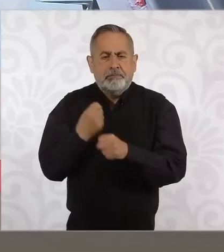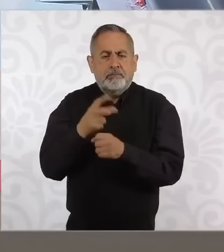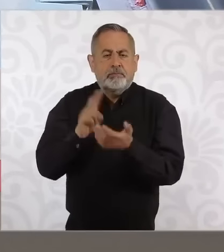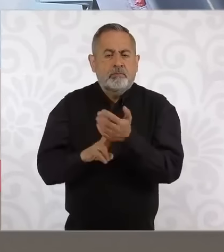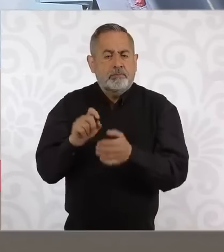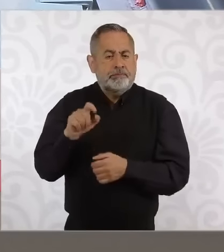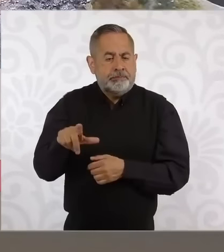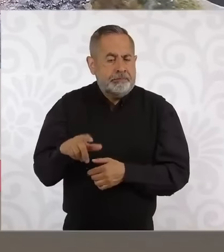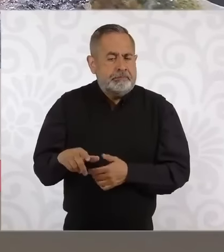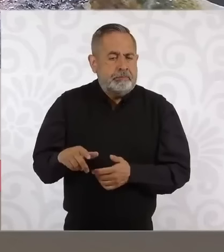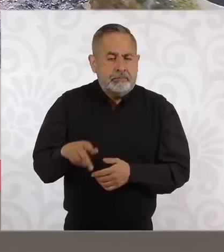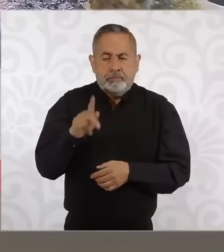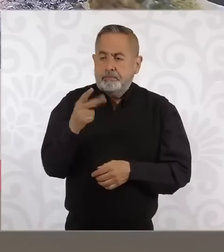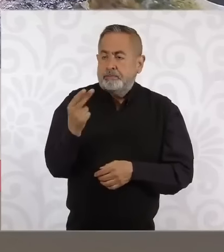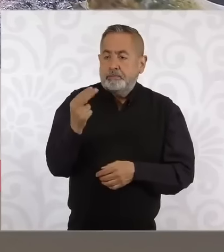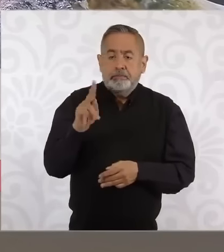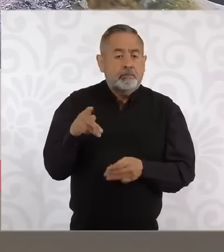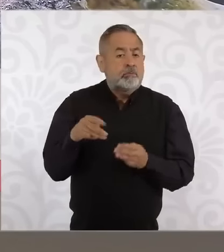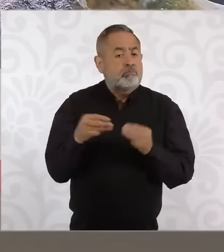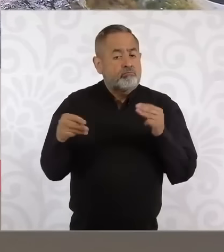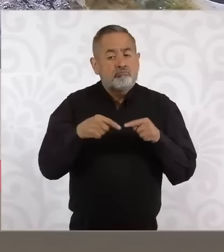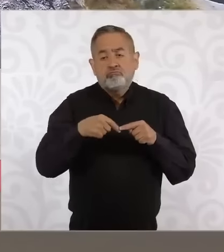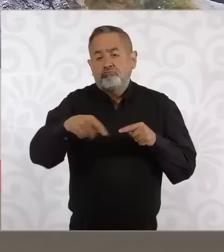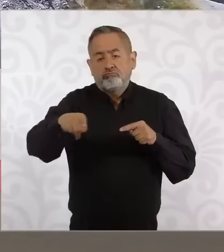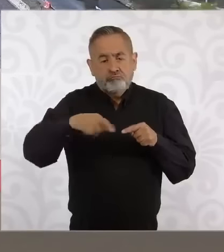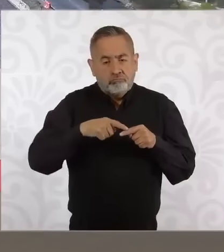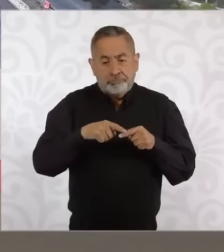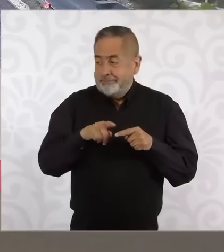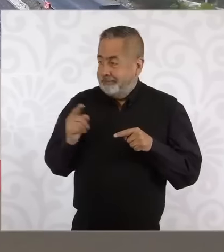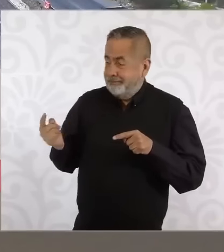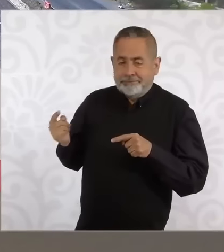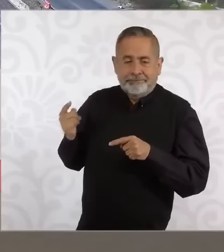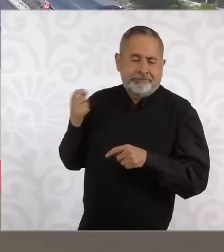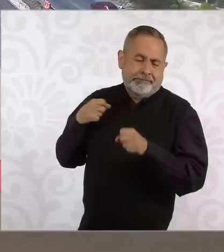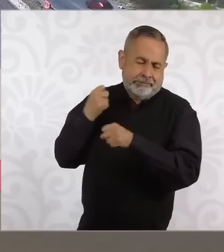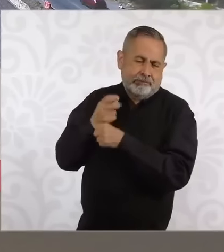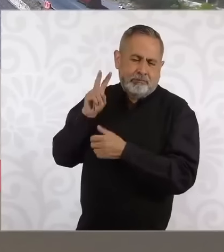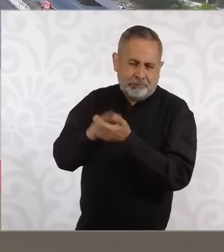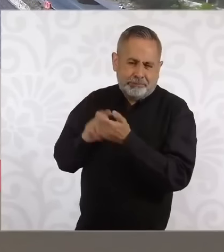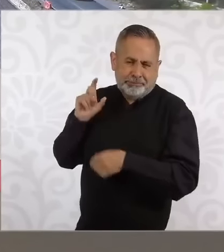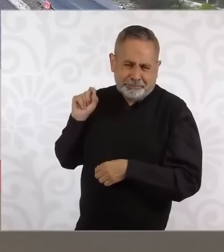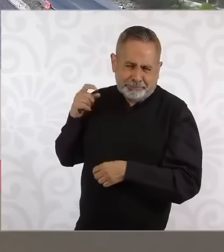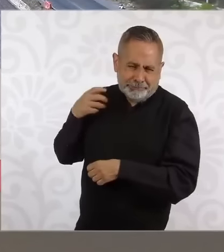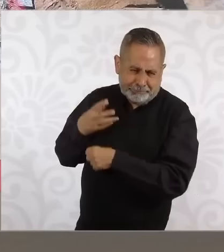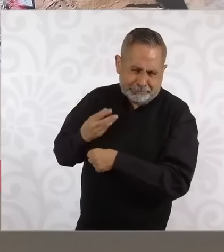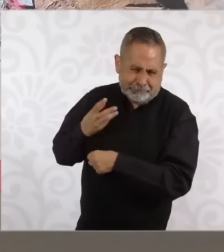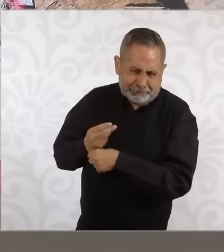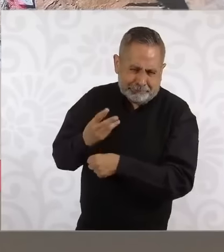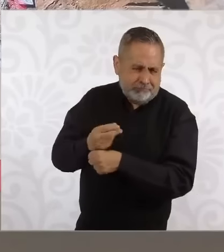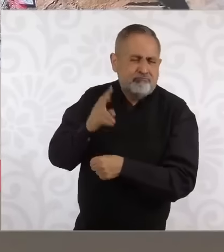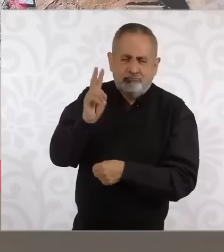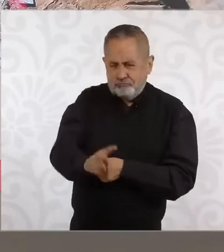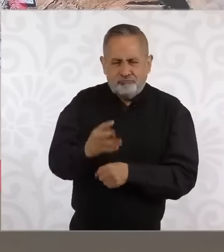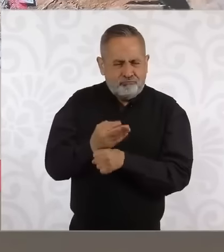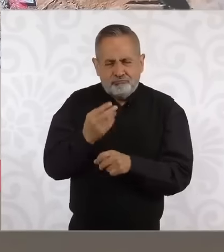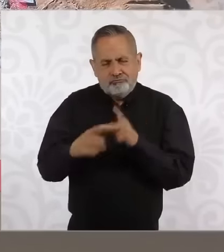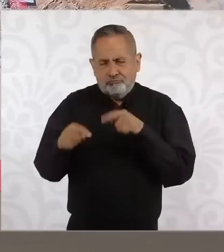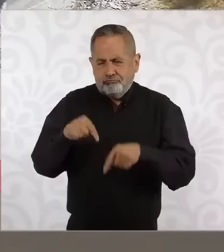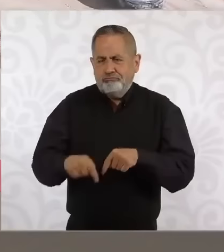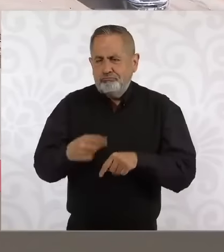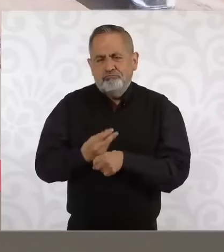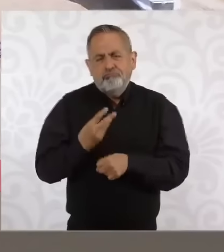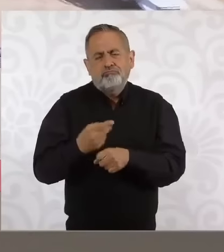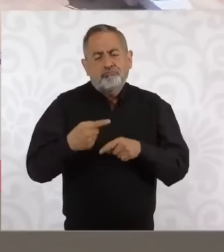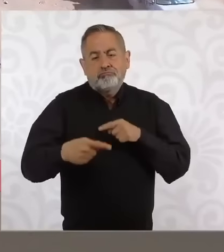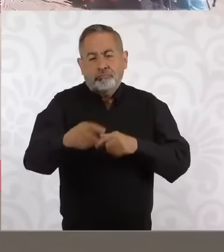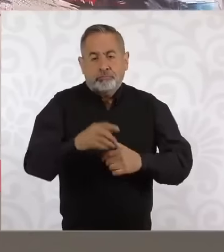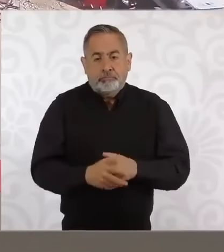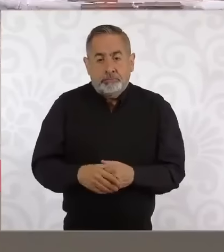25 km. Eh, si bien viene desde 2020, en realidad arrancan este año. La siguiente eh Atizapán,